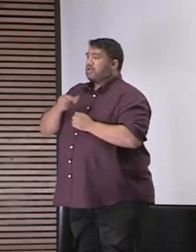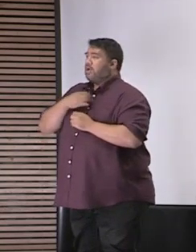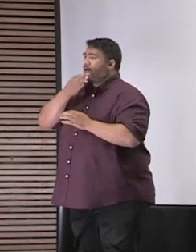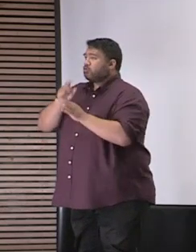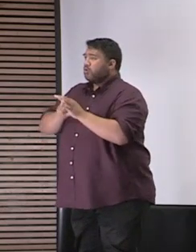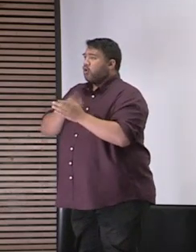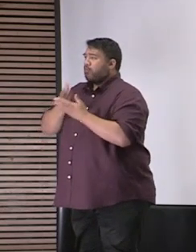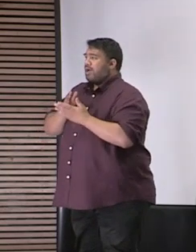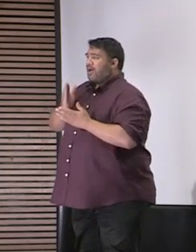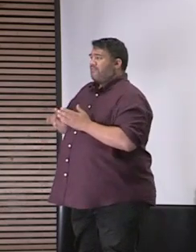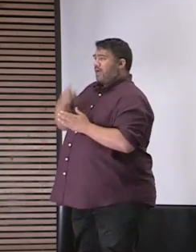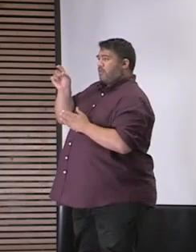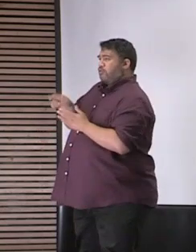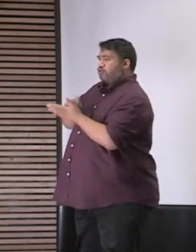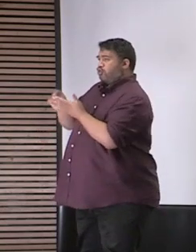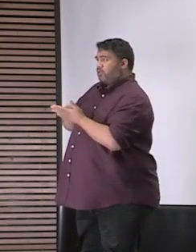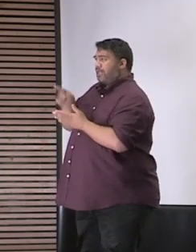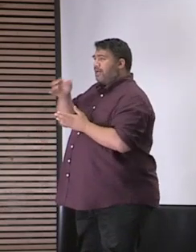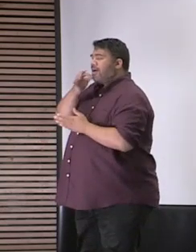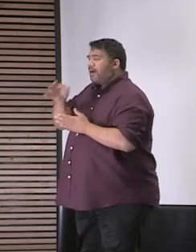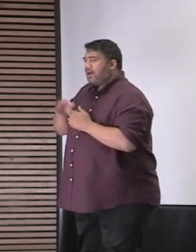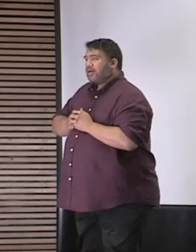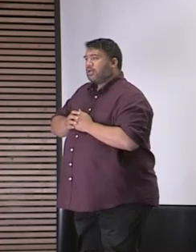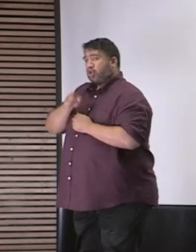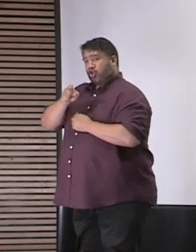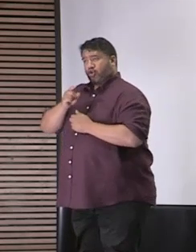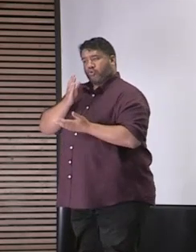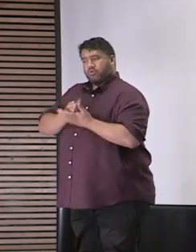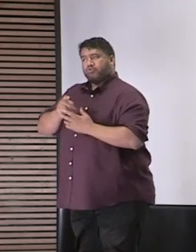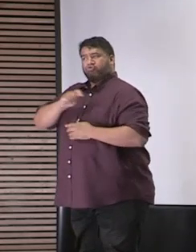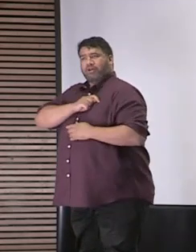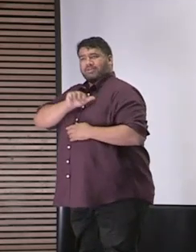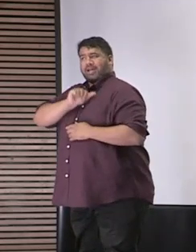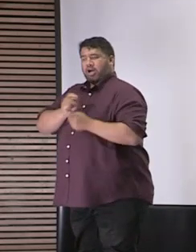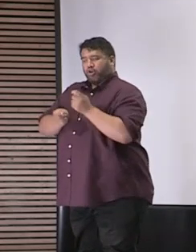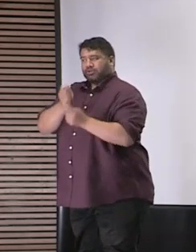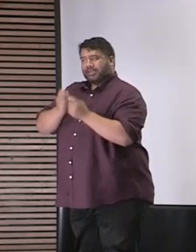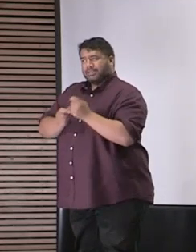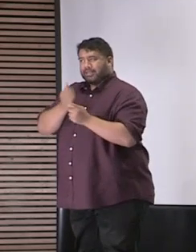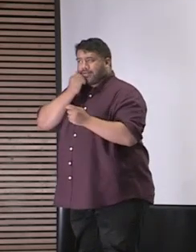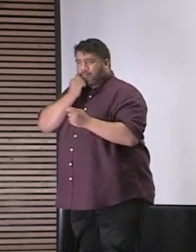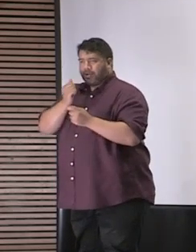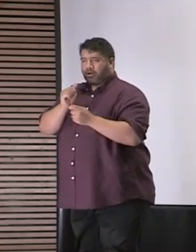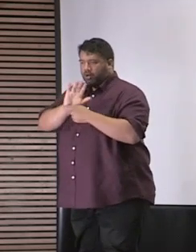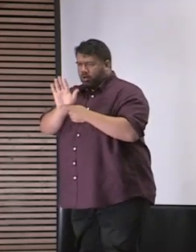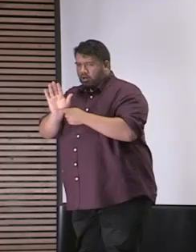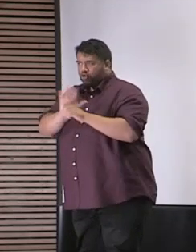sobre que en el al día